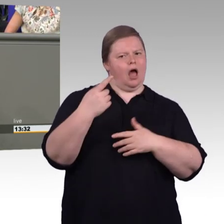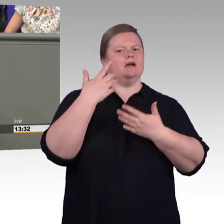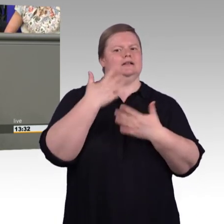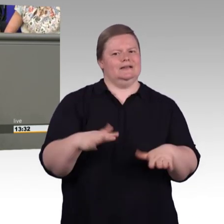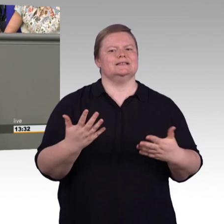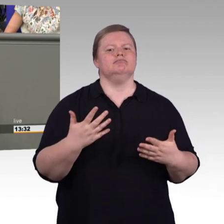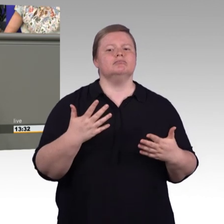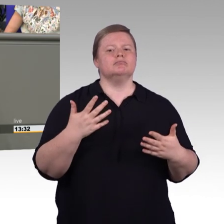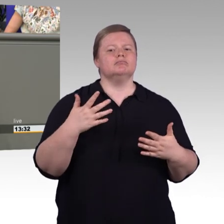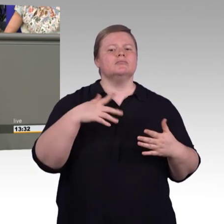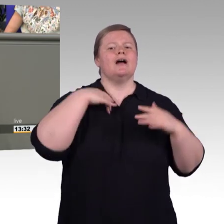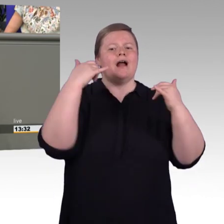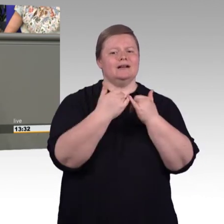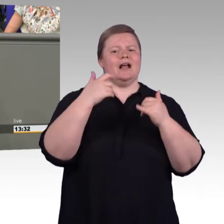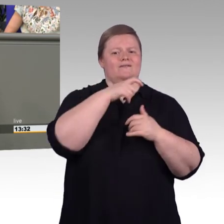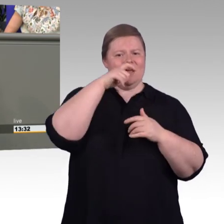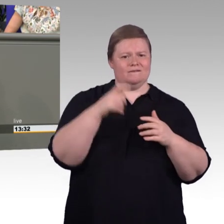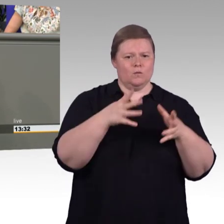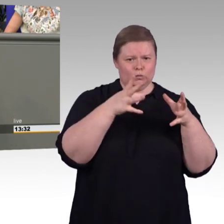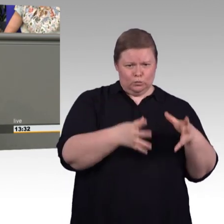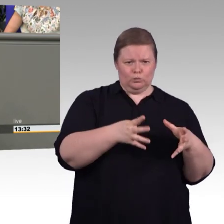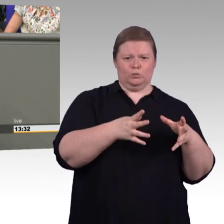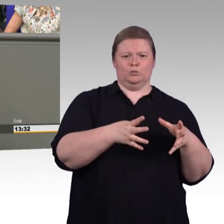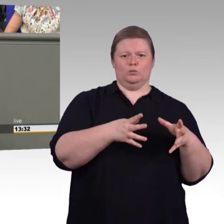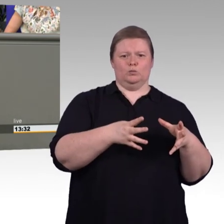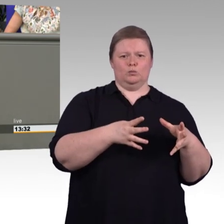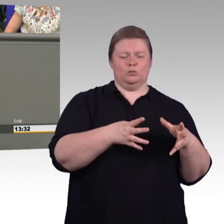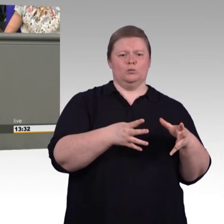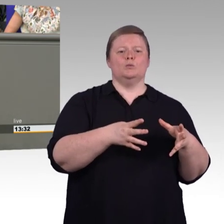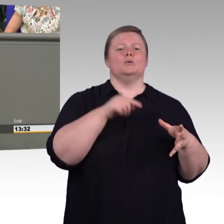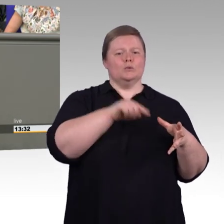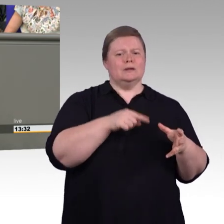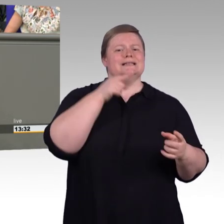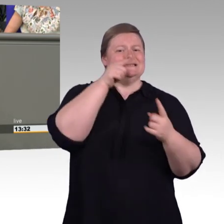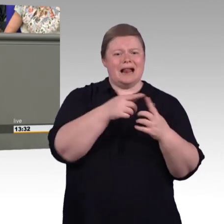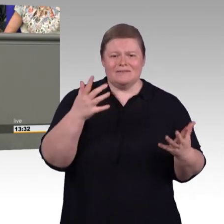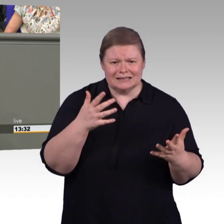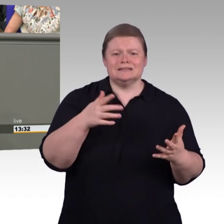und da bin ich sehr gespannt, was die Anhörungen dazu ergeben werden. Wollen Sie entweder nur etwas reinschreiben,